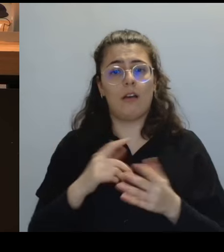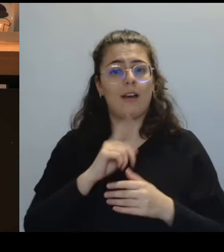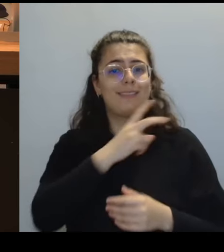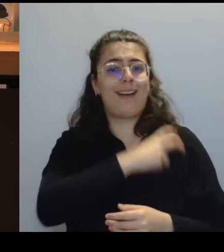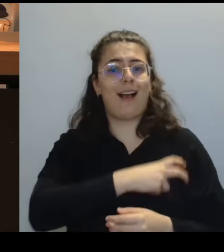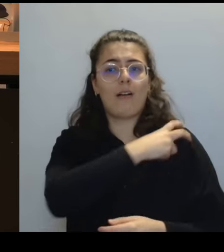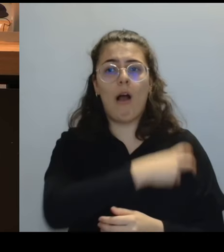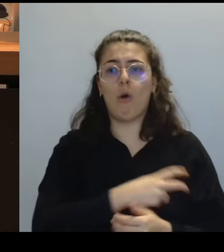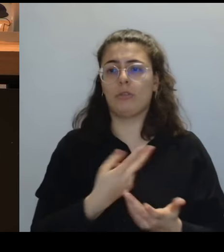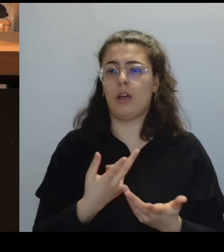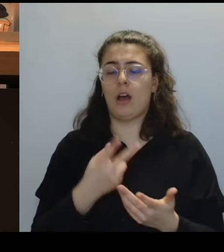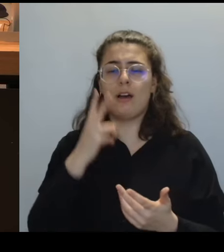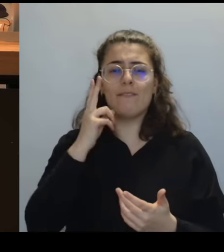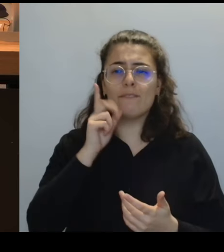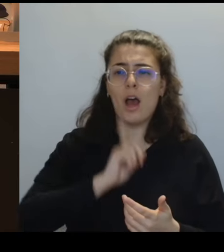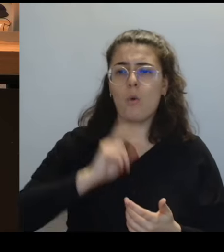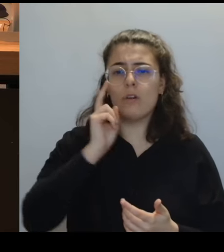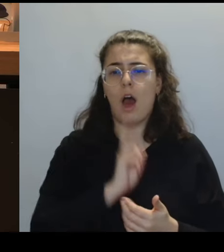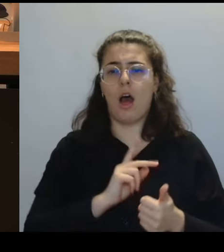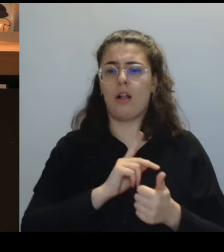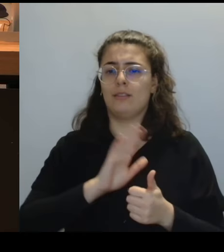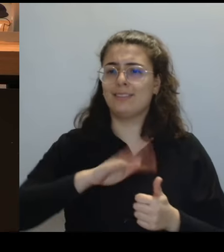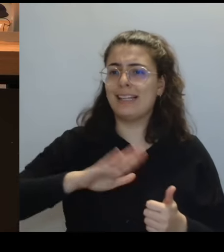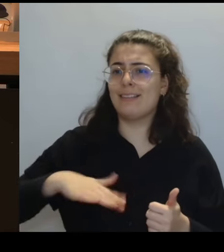und jüdische Geiseln als Schutzschild.